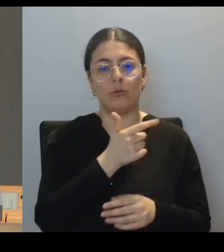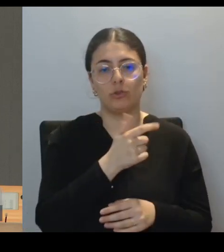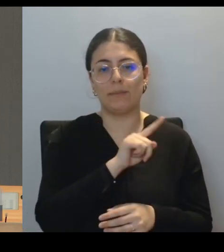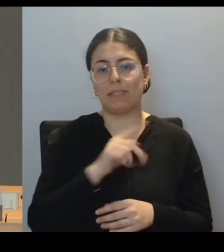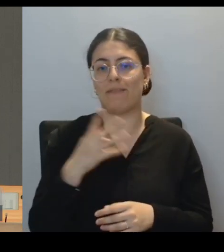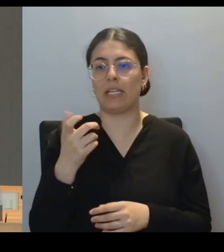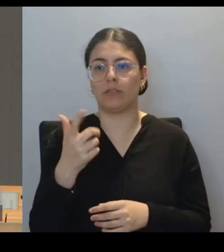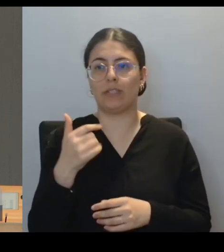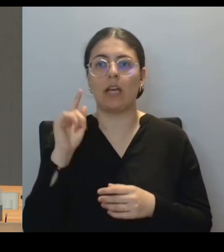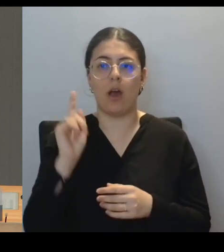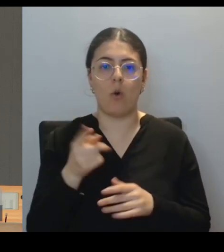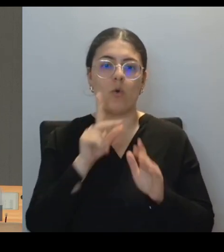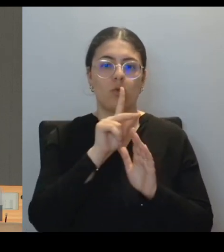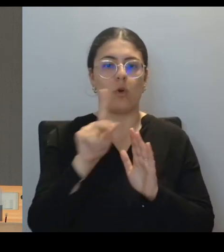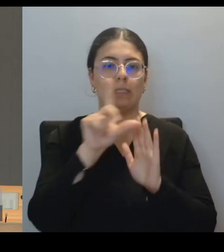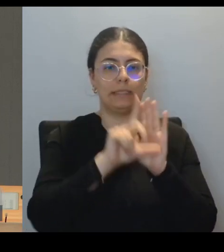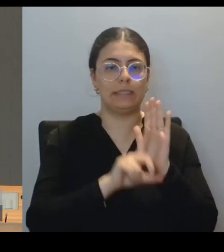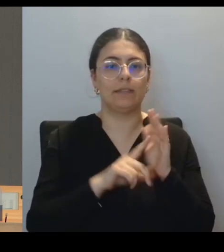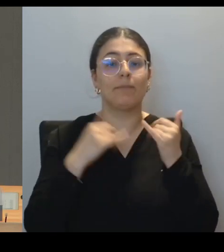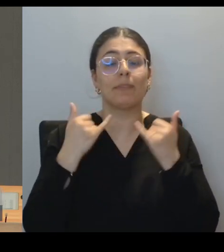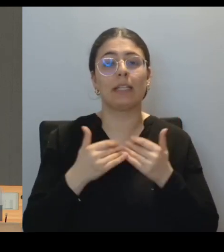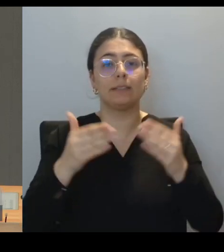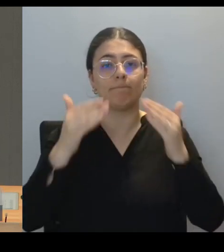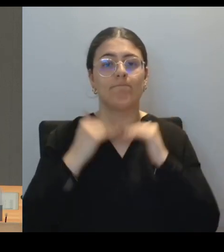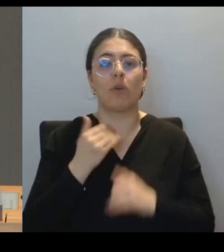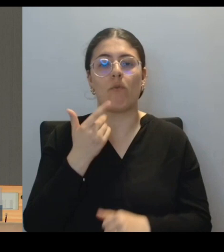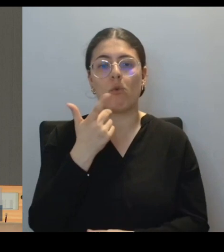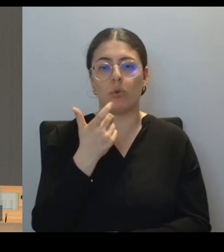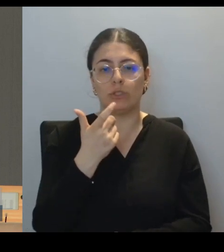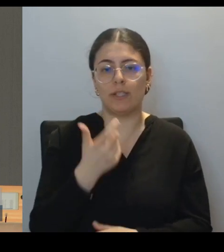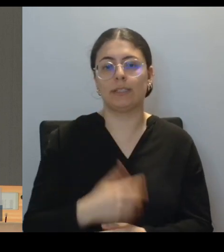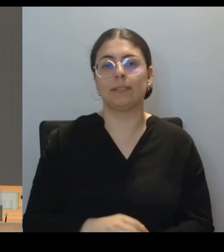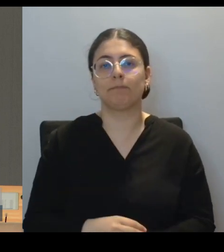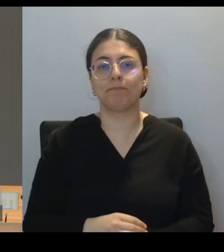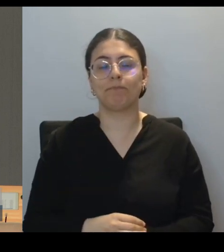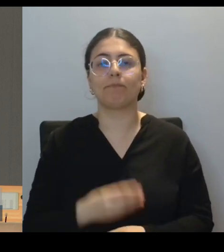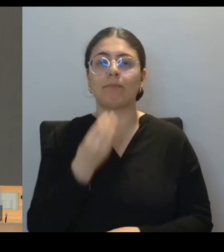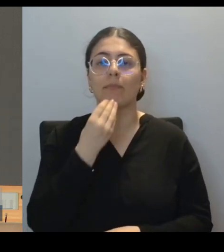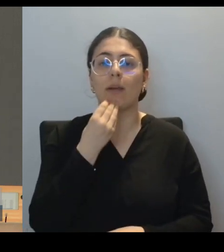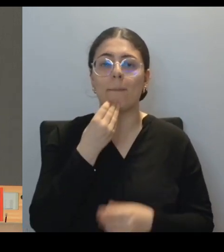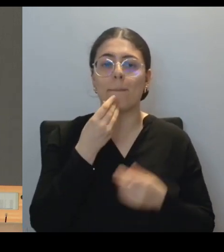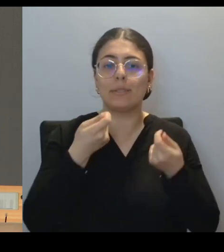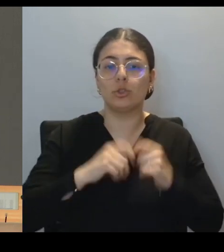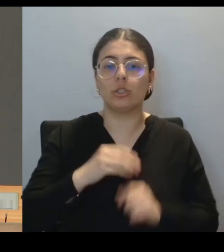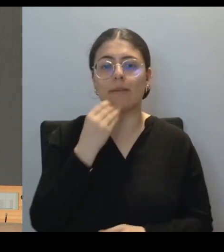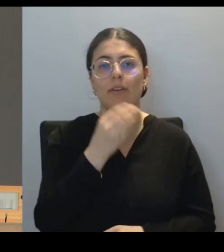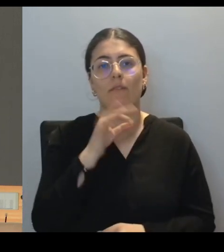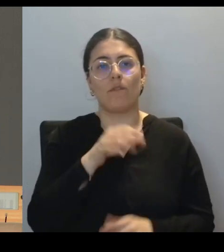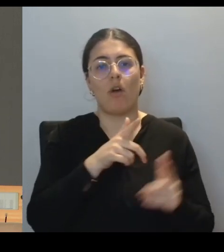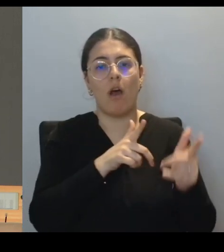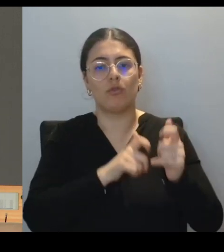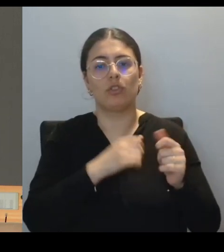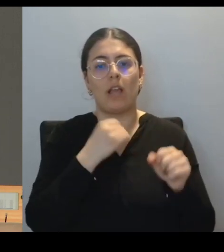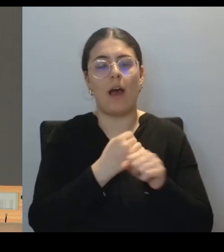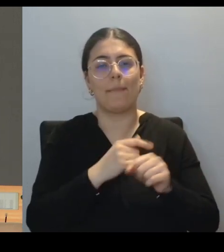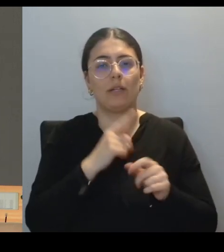25 Beschluss Empfehlung des Ausschusses für Arbeit und Soziales Drucksache 191517 zum Antrag der Fraktion Bündnis 90